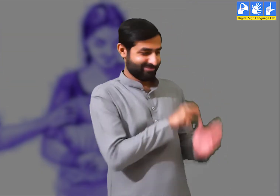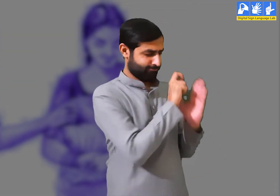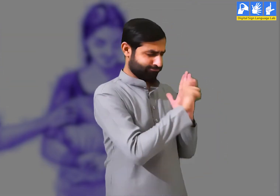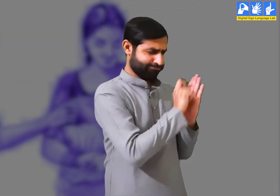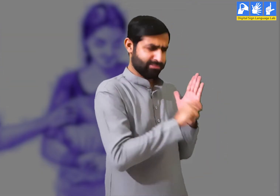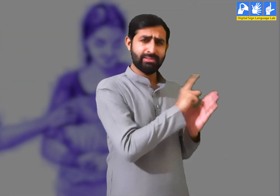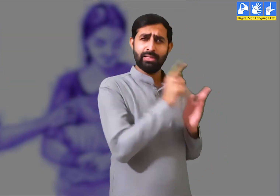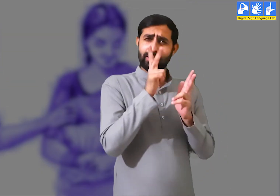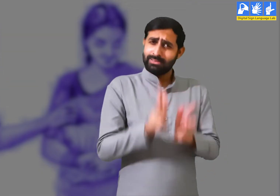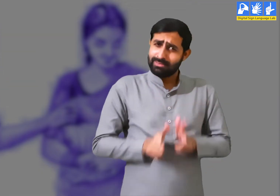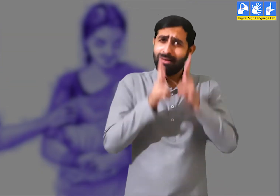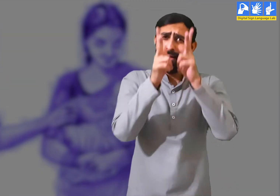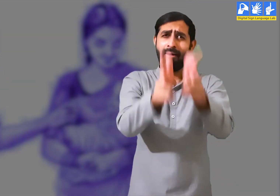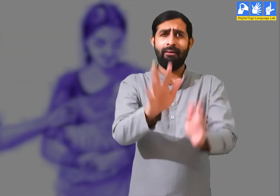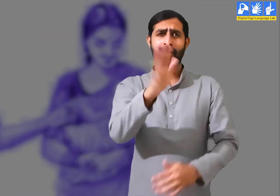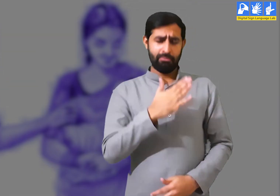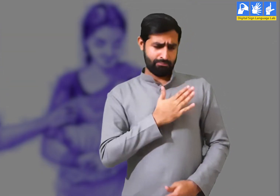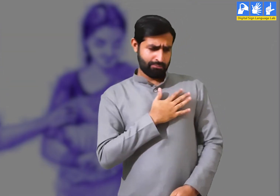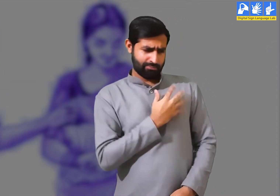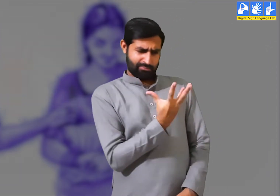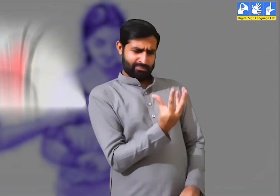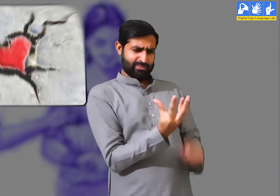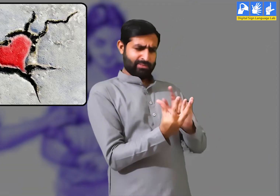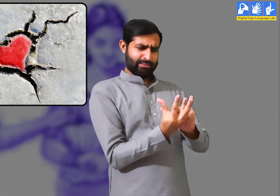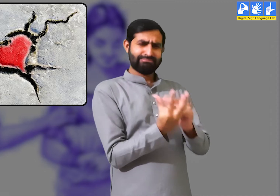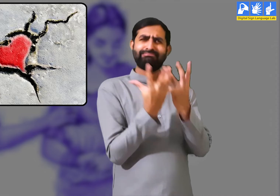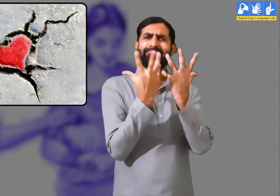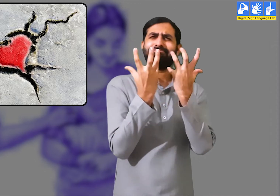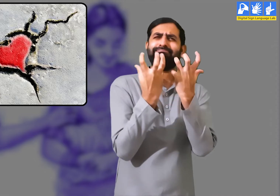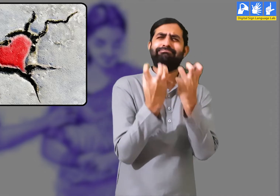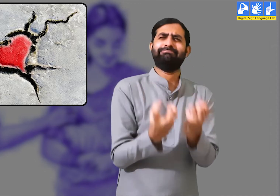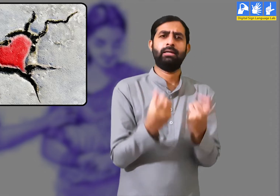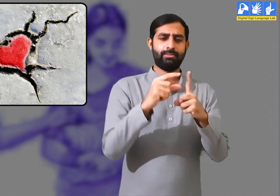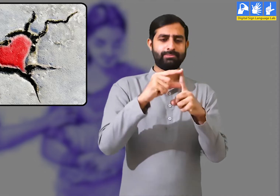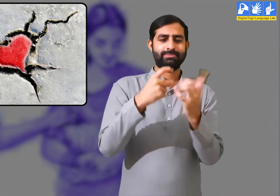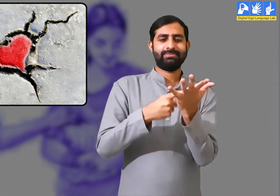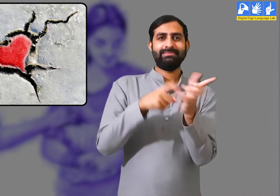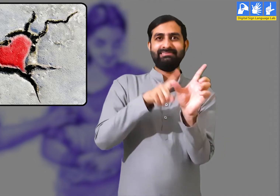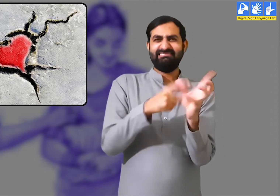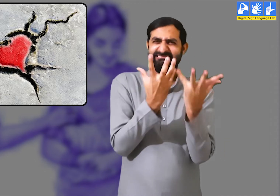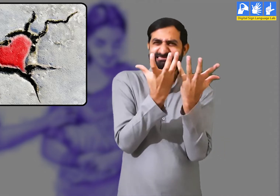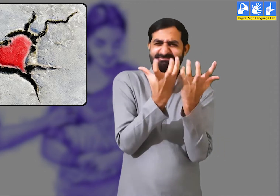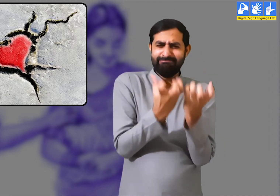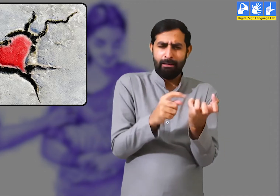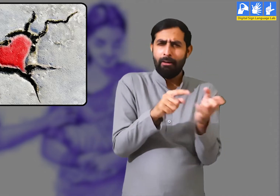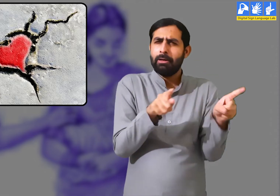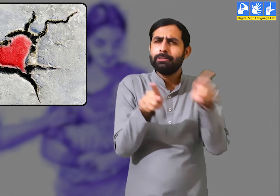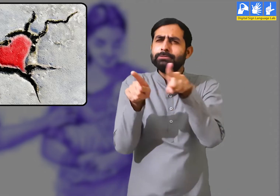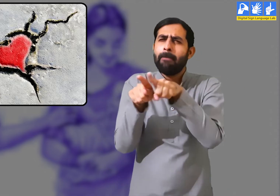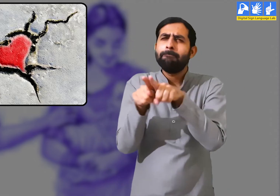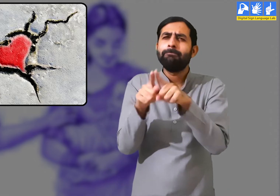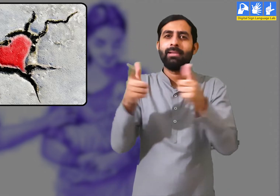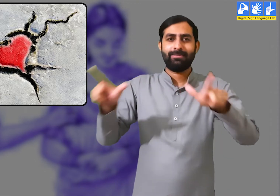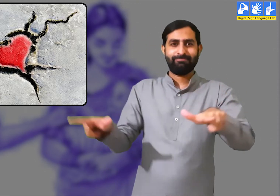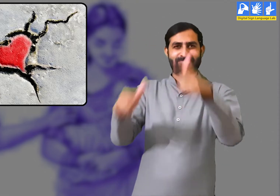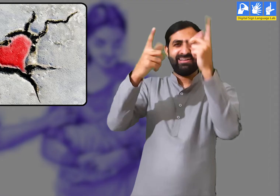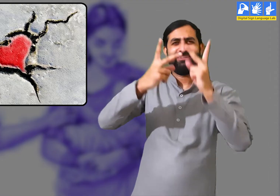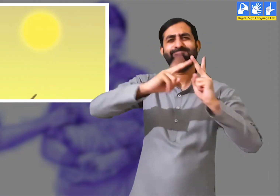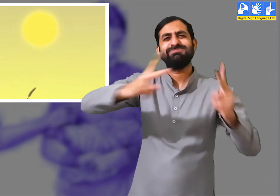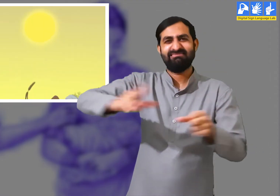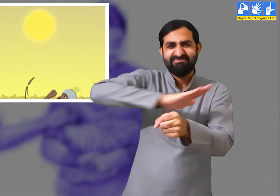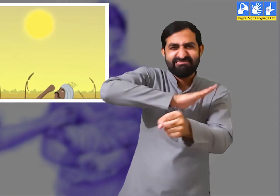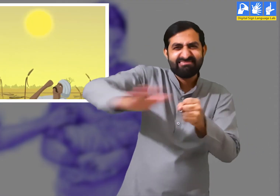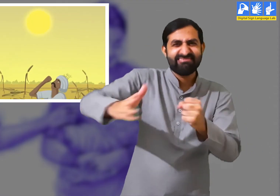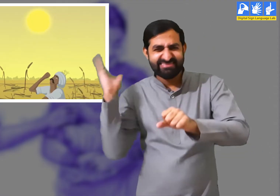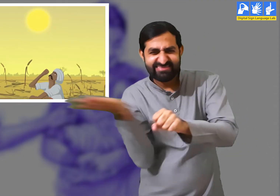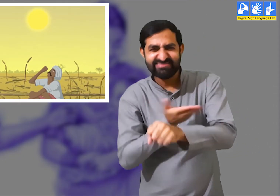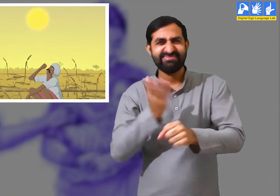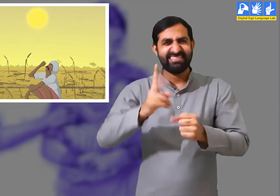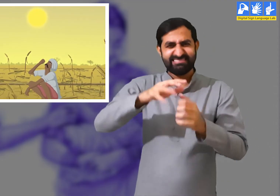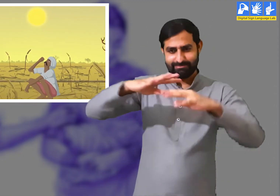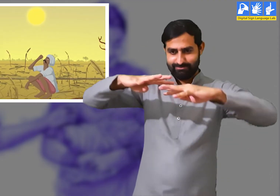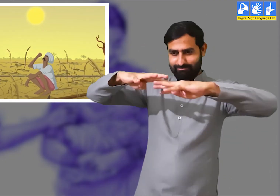कवि कहते हैं की मेरा ह्रदय बॉस और बबूल की भांति नीरस और ठूठ हो गया था।